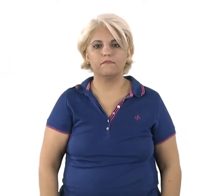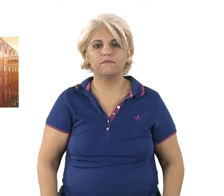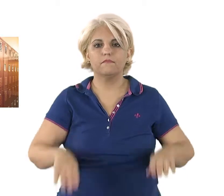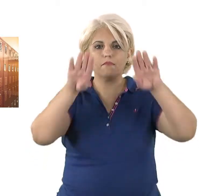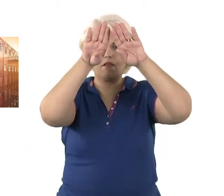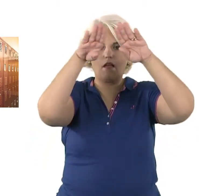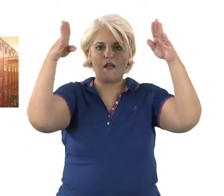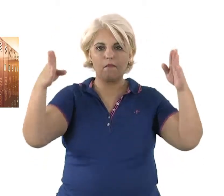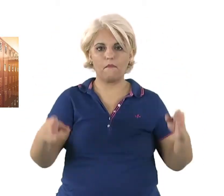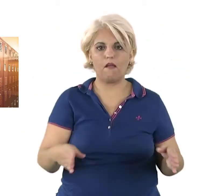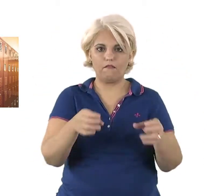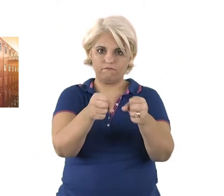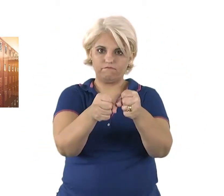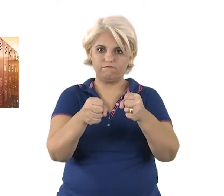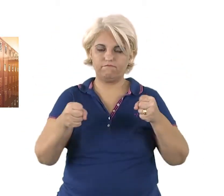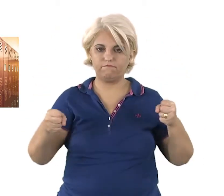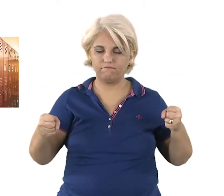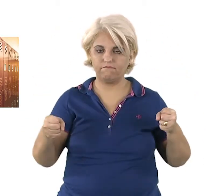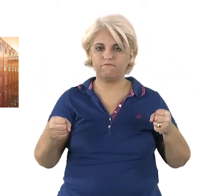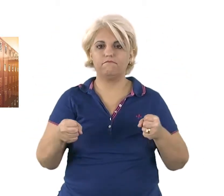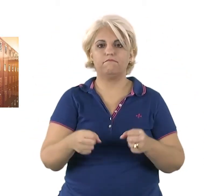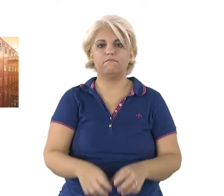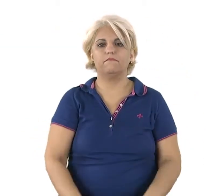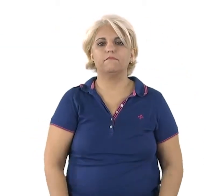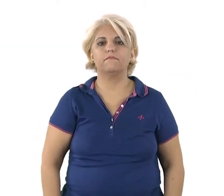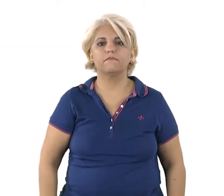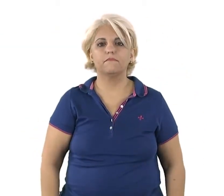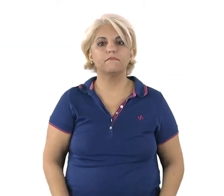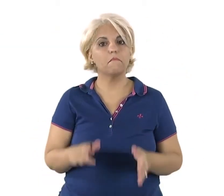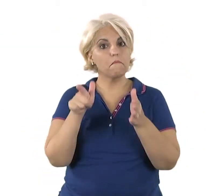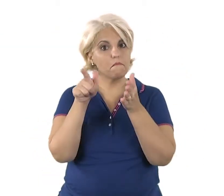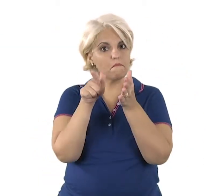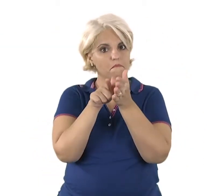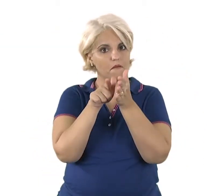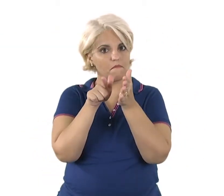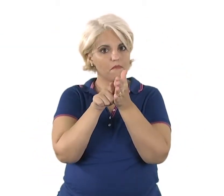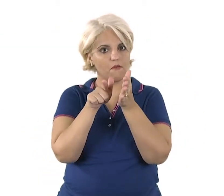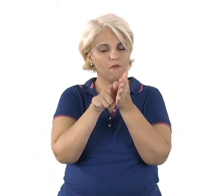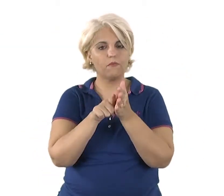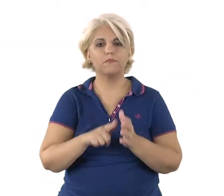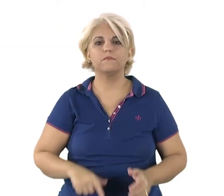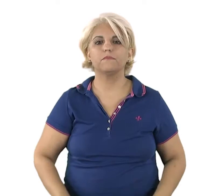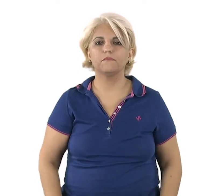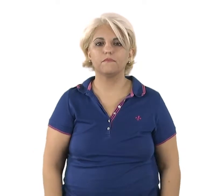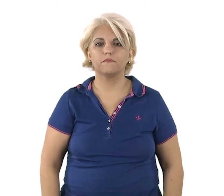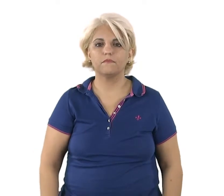Armário Papel